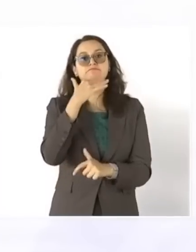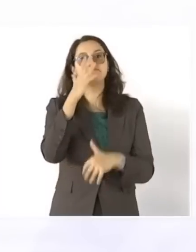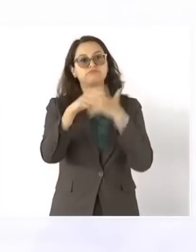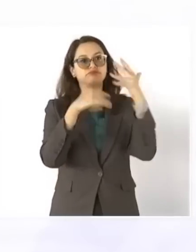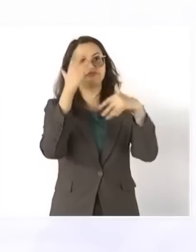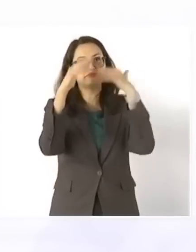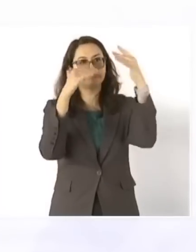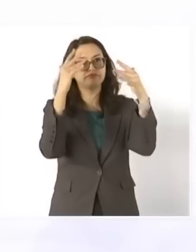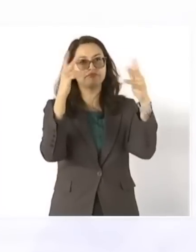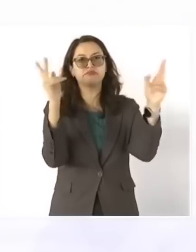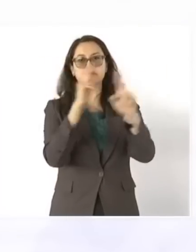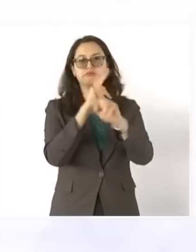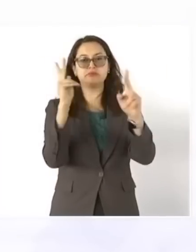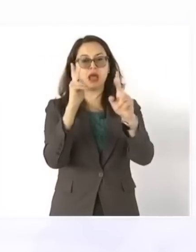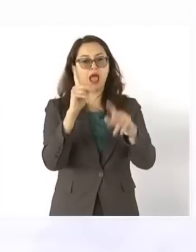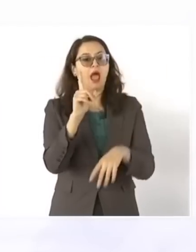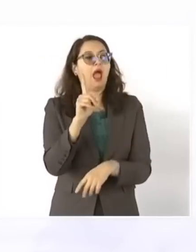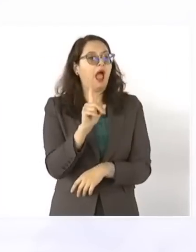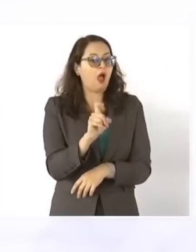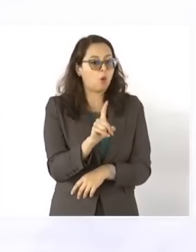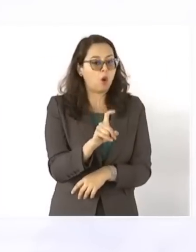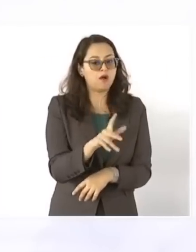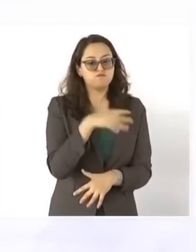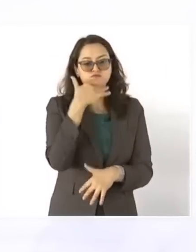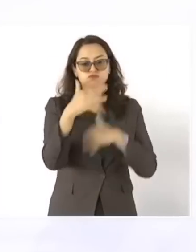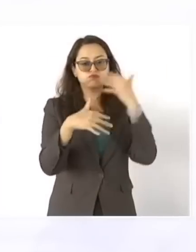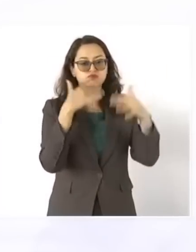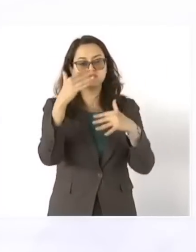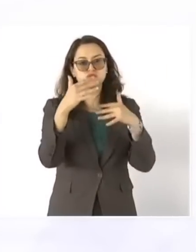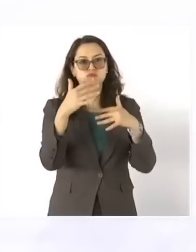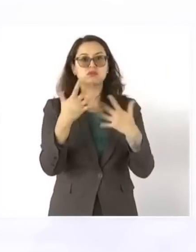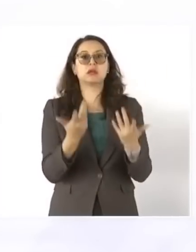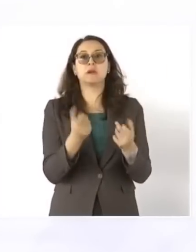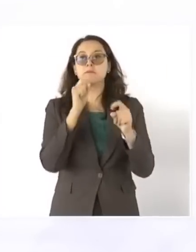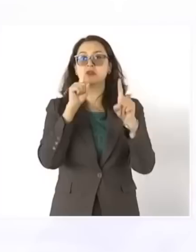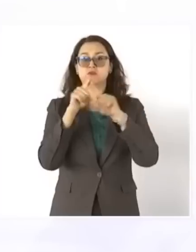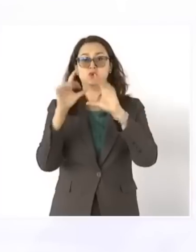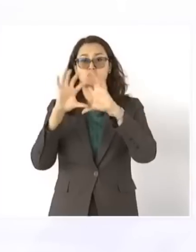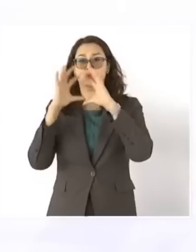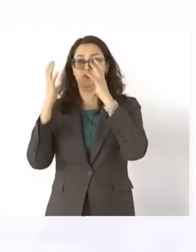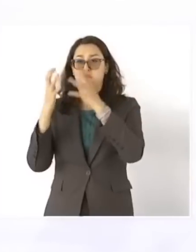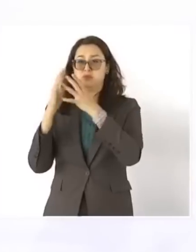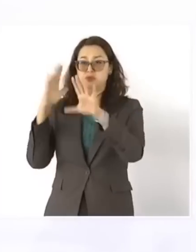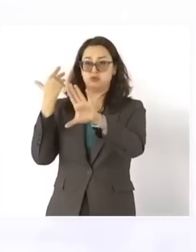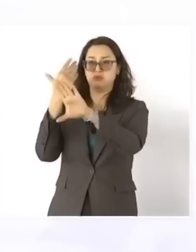al aire al agua como la reducción de emisiones de gases de efecto invernadero que contribuyen